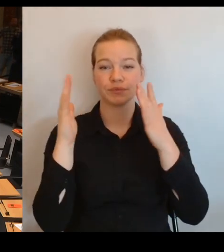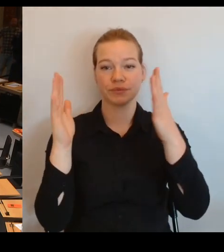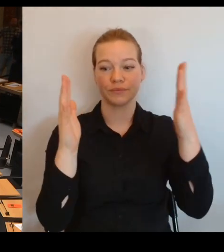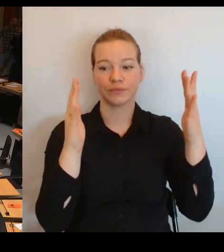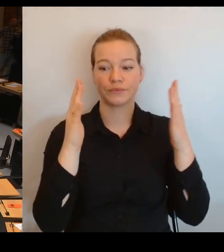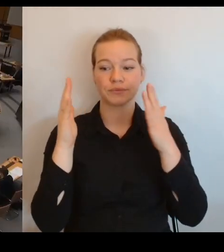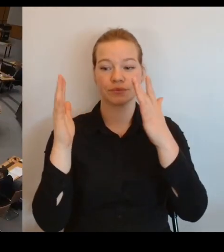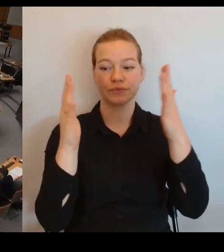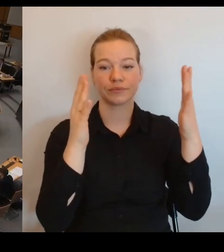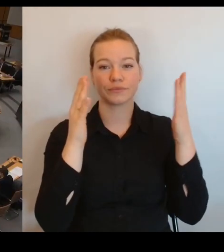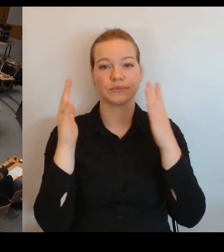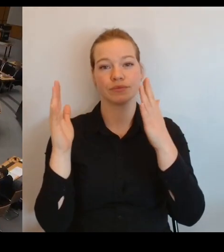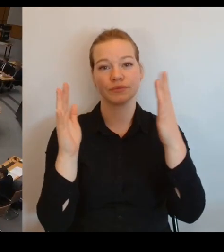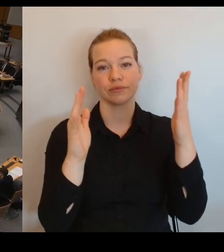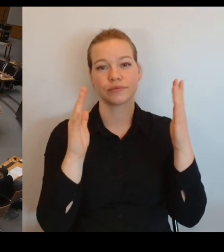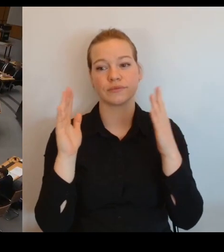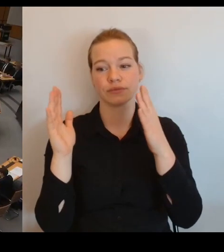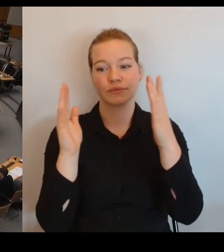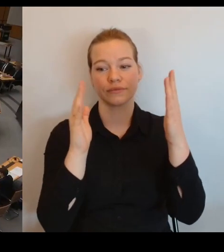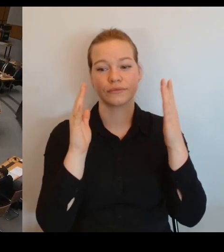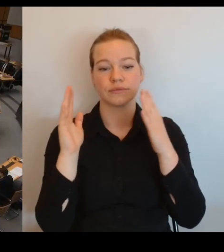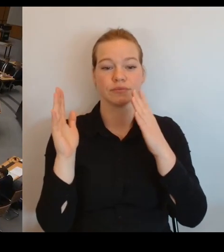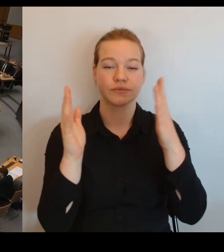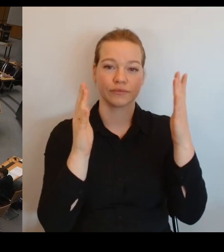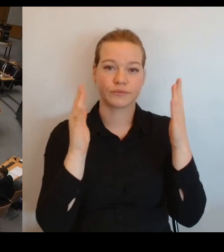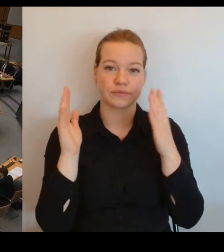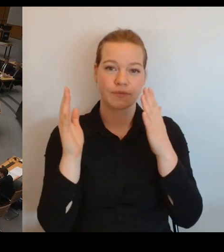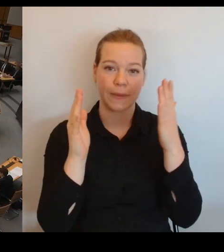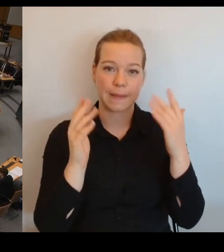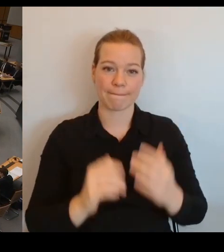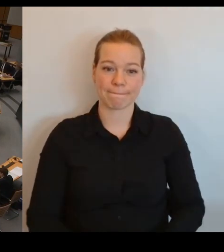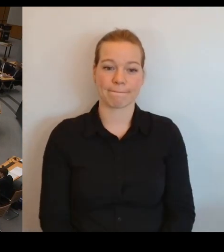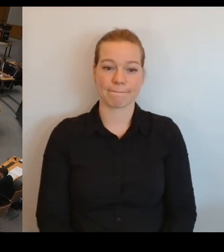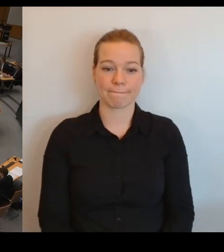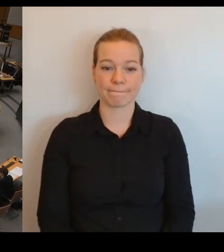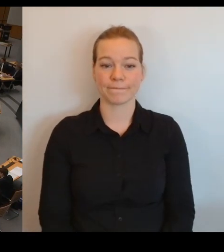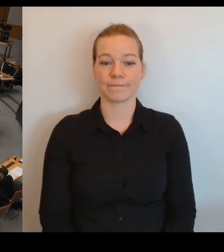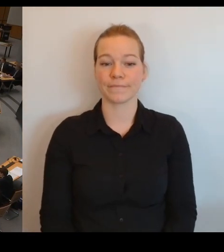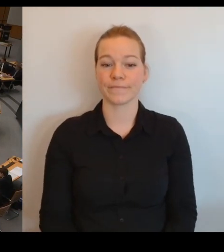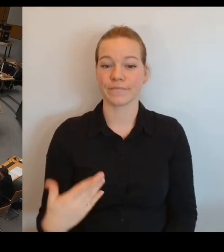Dann hat die Kollegin Kapek erneut um eine Zwischenbemerkung gebeten und hat das Wort Bitte schön.